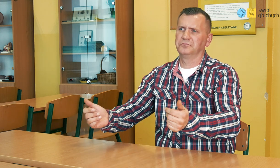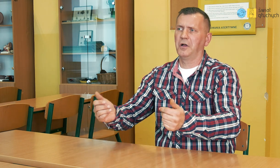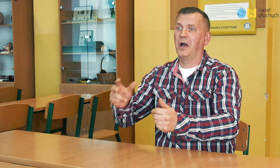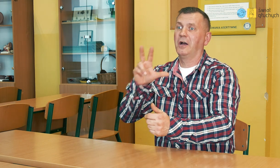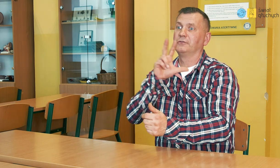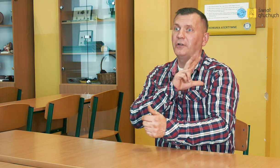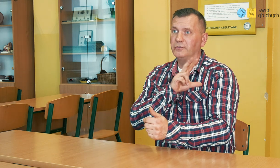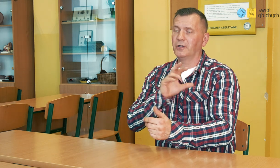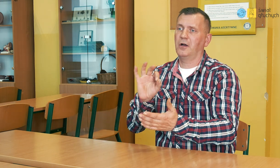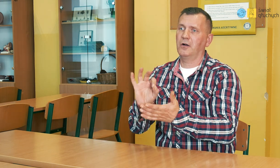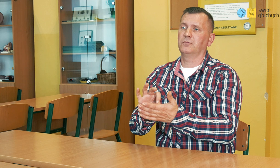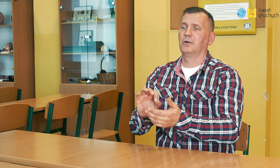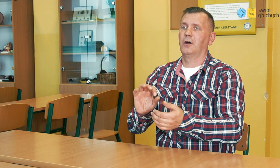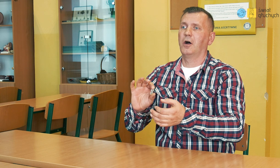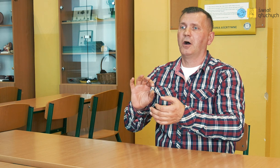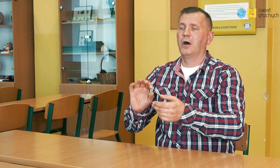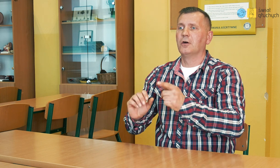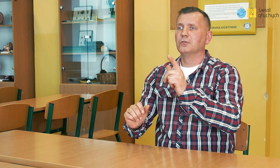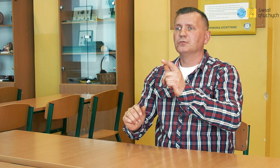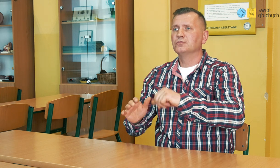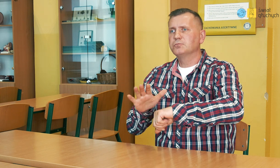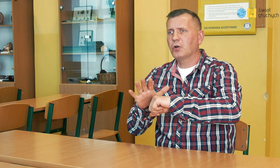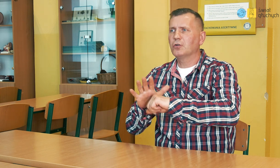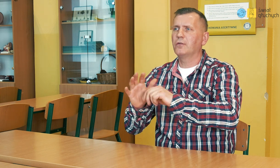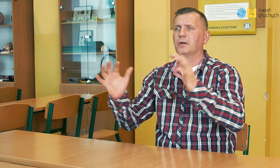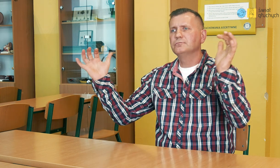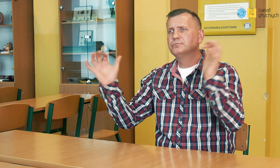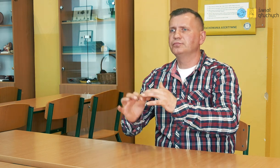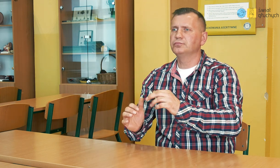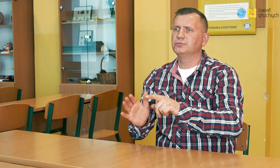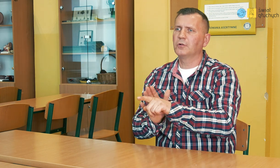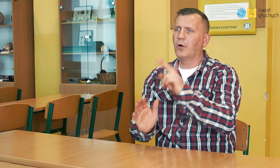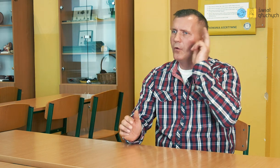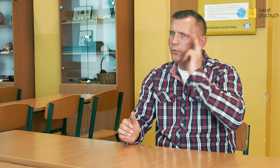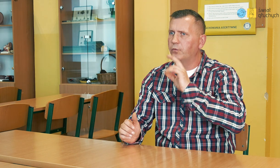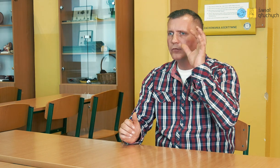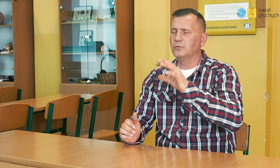Za to w III klasie pojechałem na olimpiadę sportową dla głuchych,